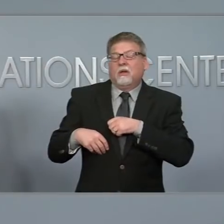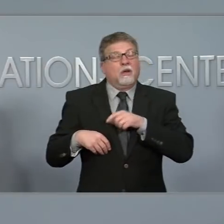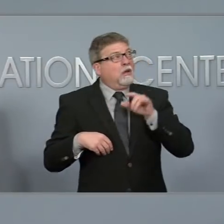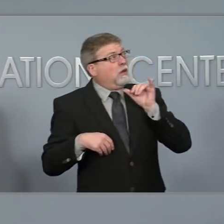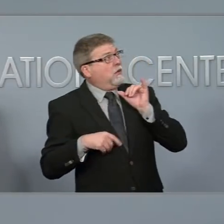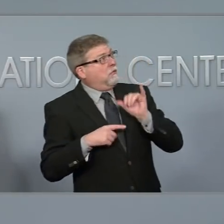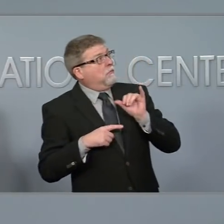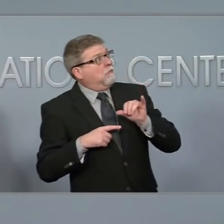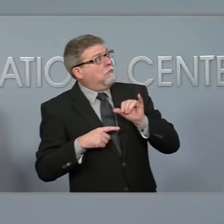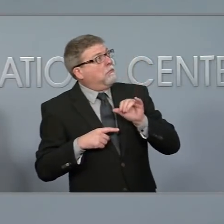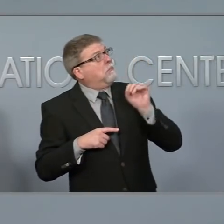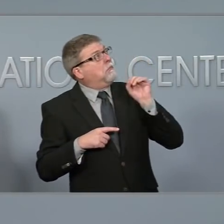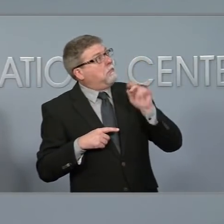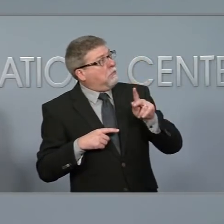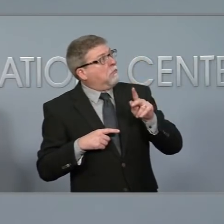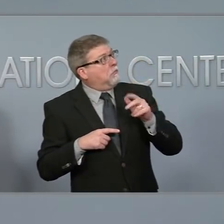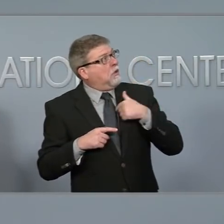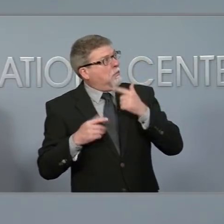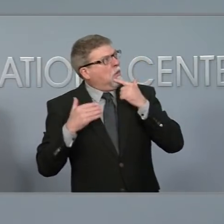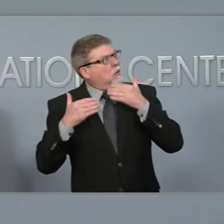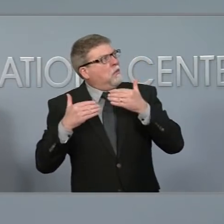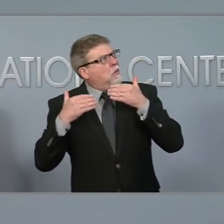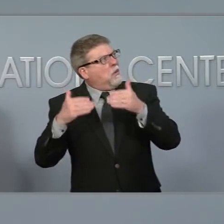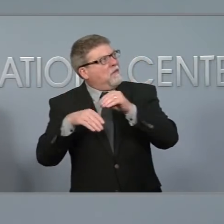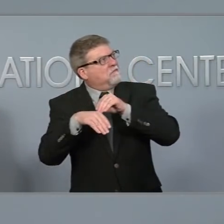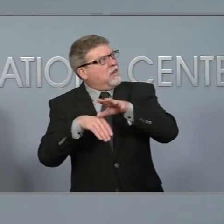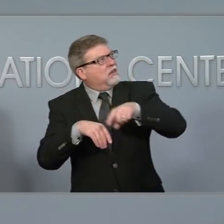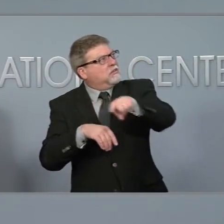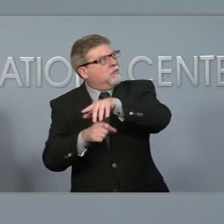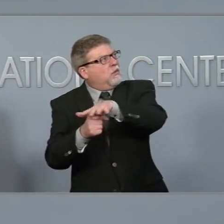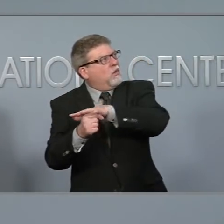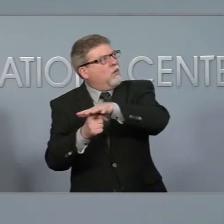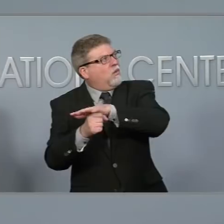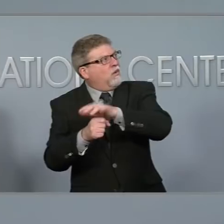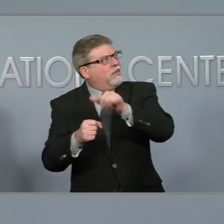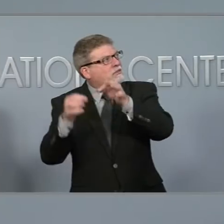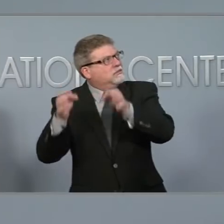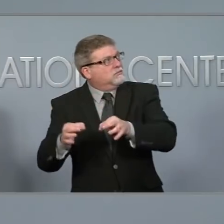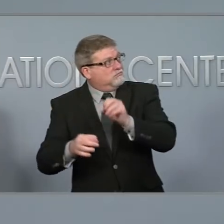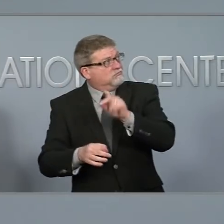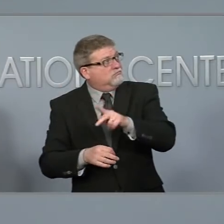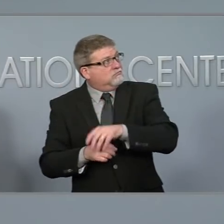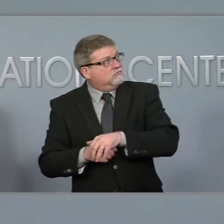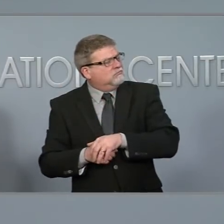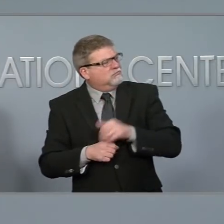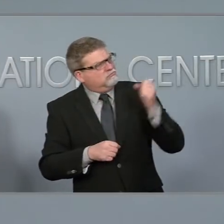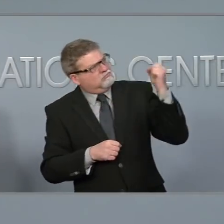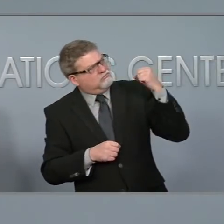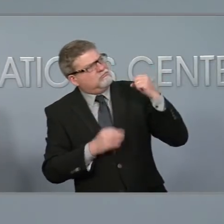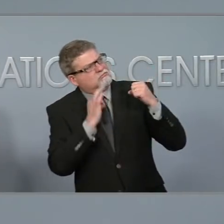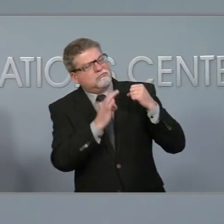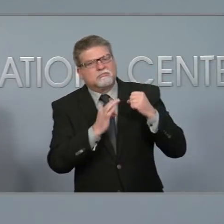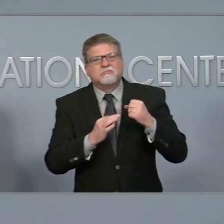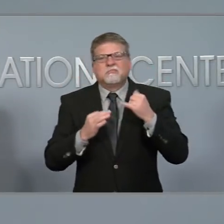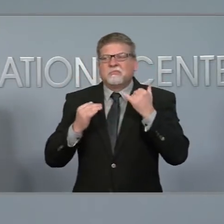la pandemia, en donde los oficiales de salud nos dicen que sí. Quitar estos mandatos